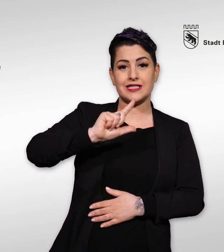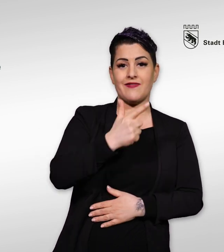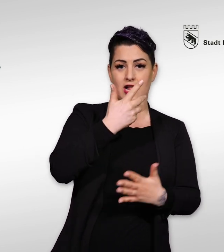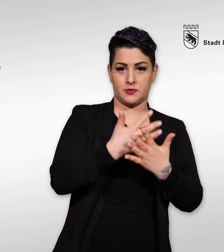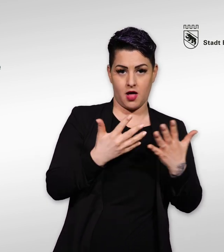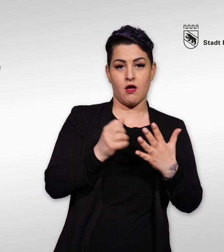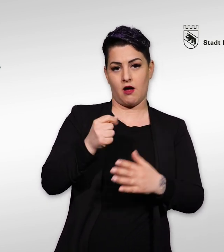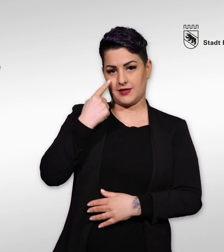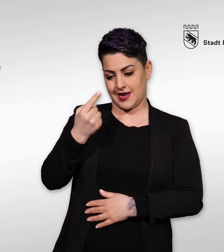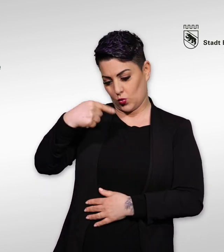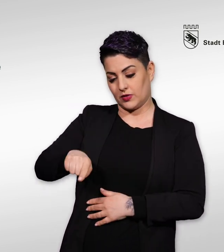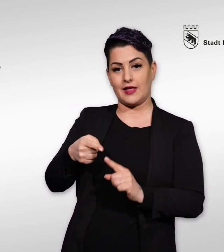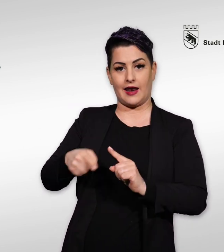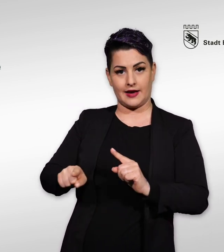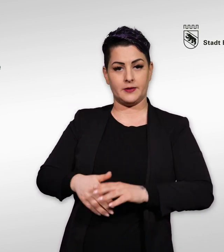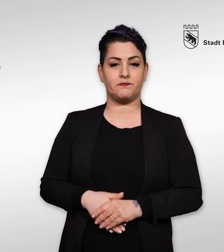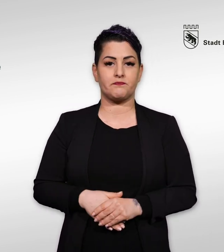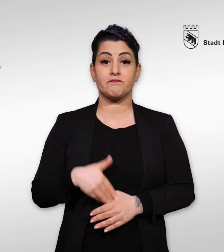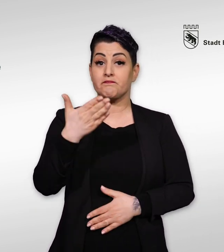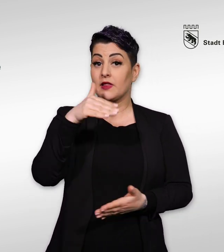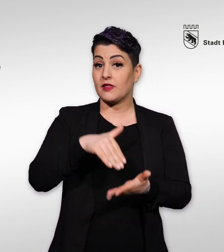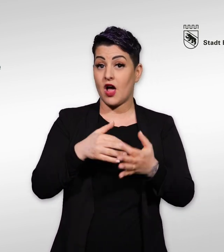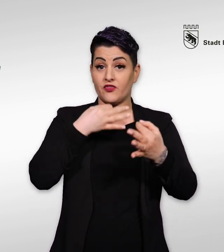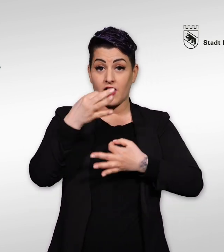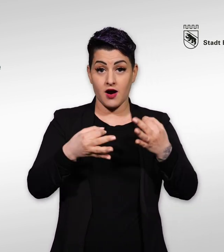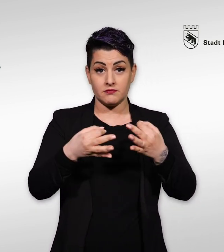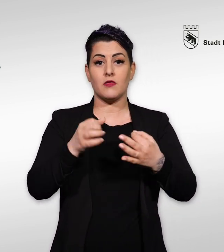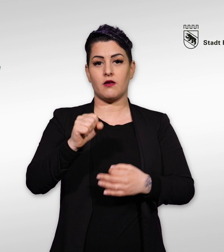als Zweitsprache finden Sie im Link unter diesem Video. Haben Sie Fragen?